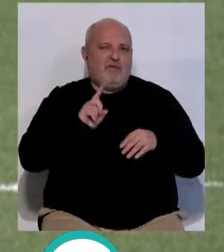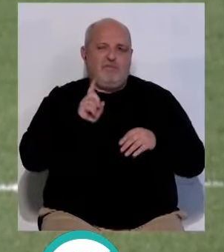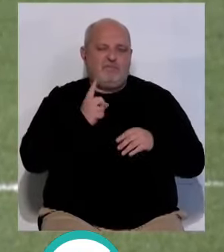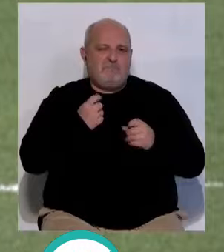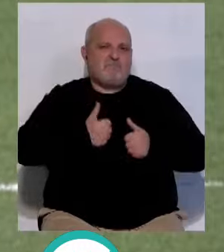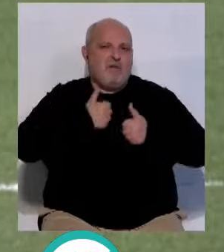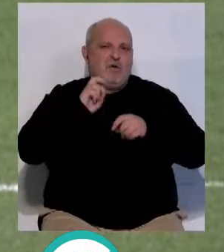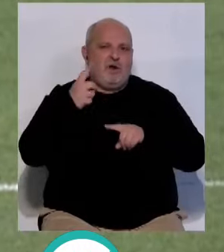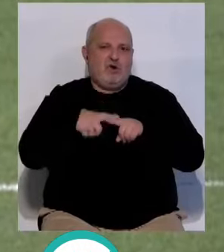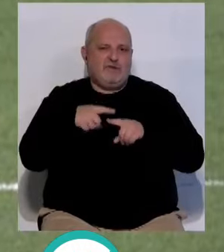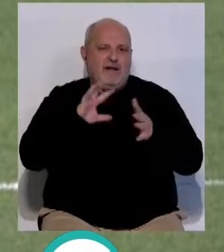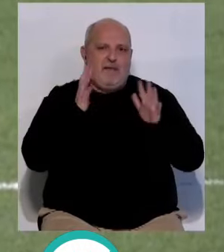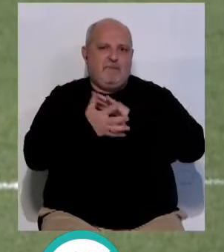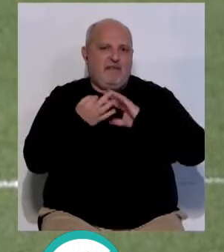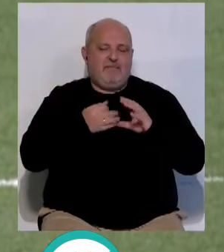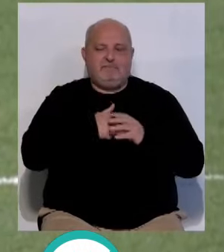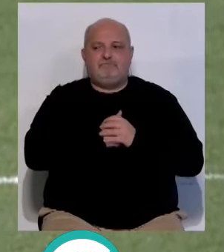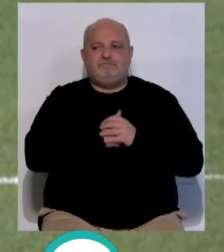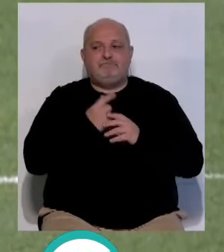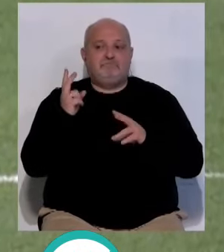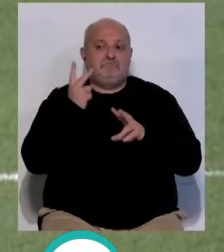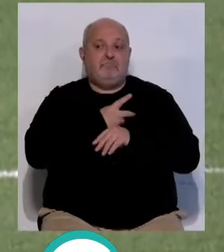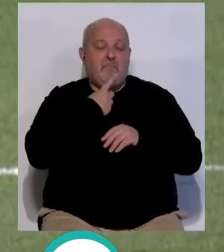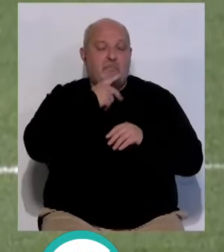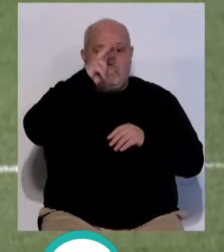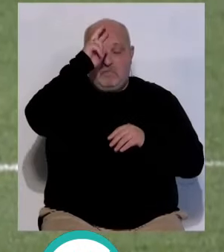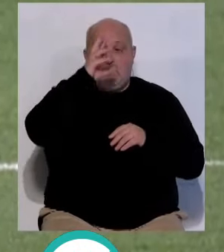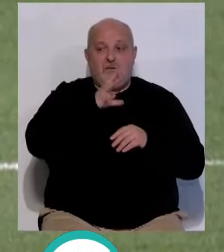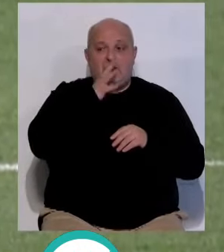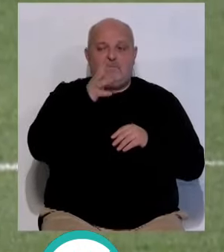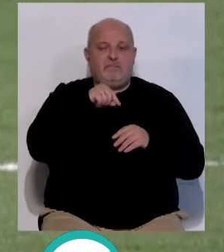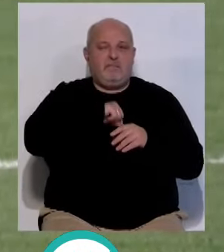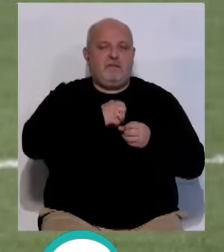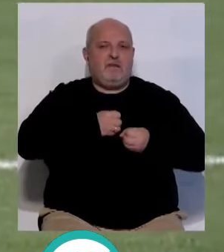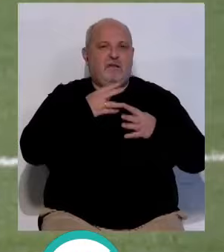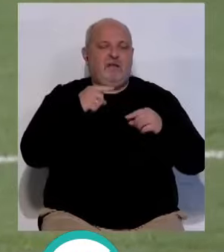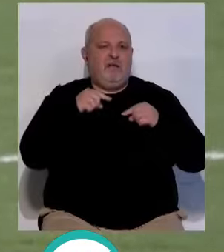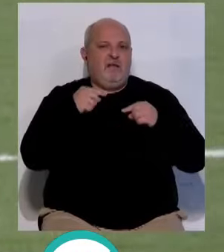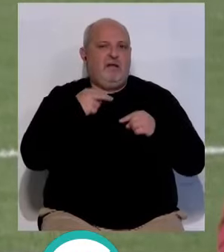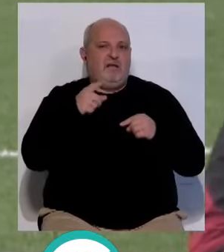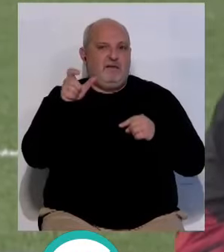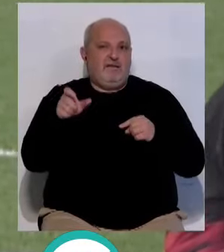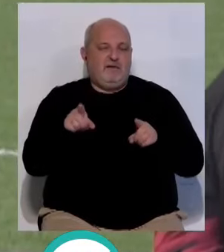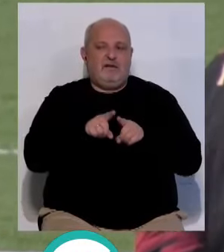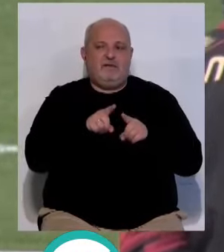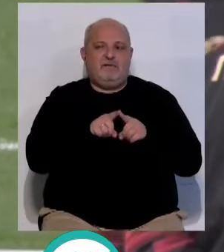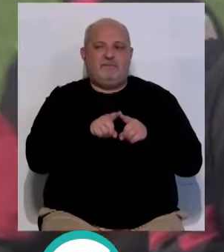otra cosa a m me ocupa respecto a lo que estábamos hablando de las manifestaciones de Sergio casi